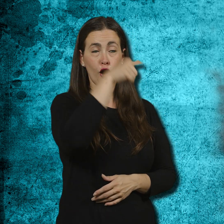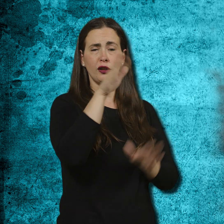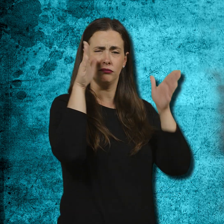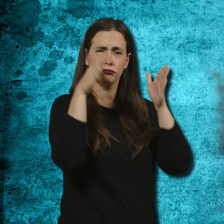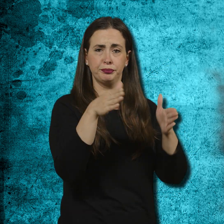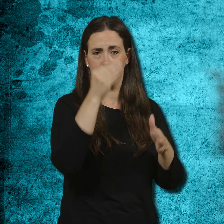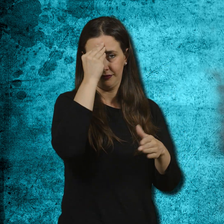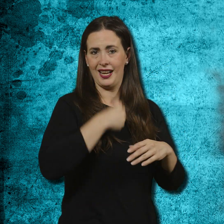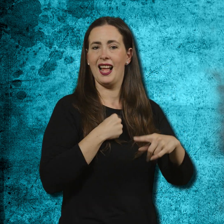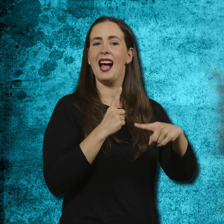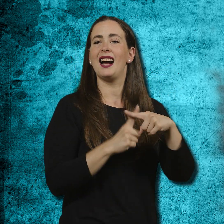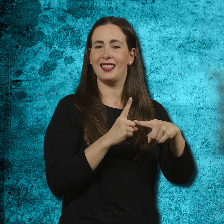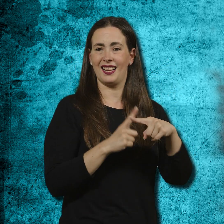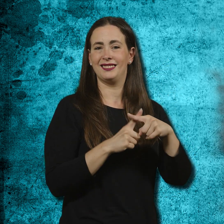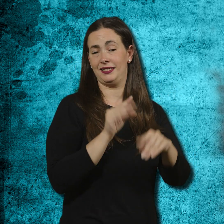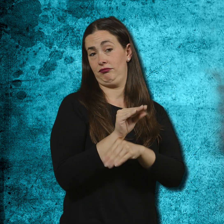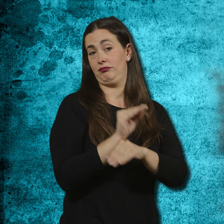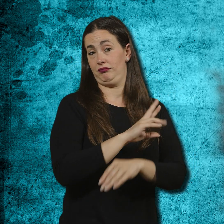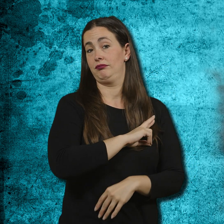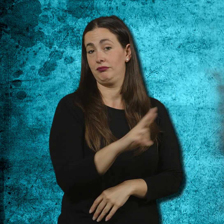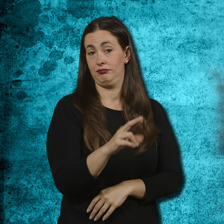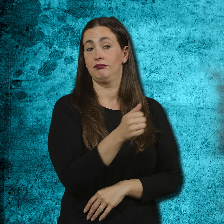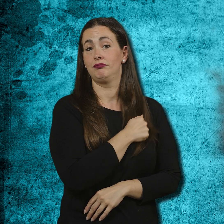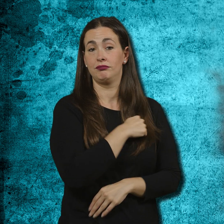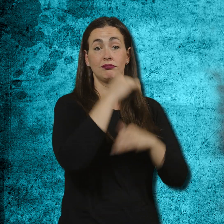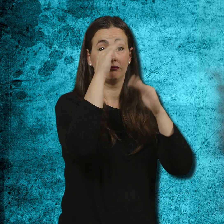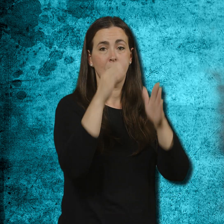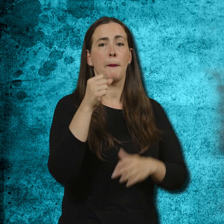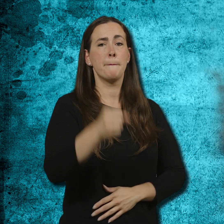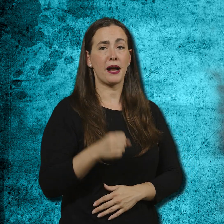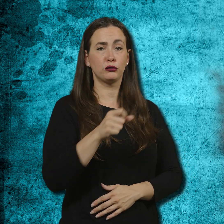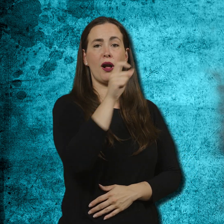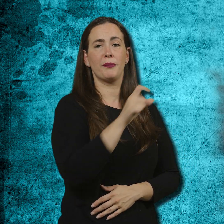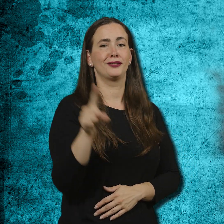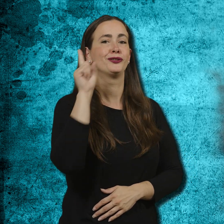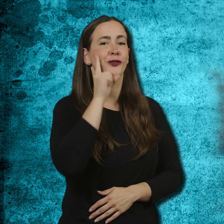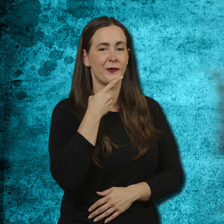Clotet es va dedicar a la catequesi i l'atenció pastoral de persones sordes.